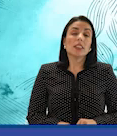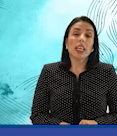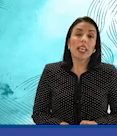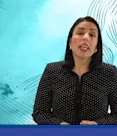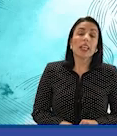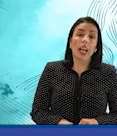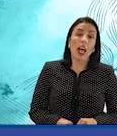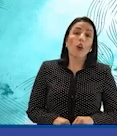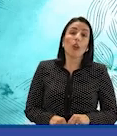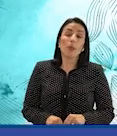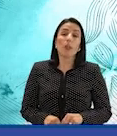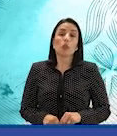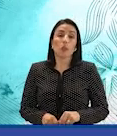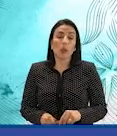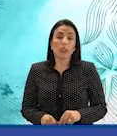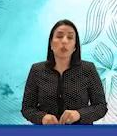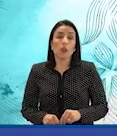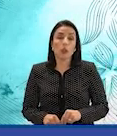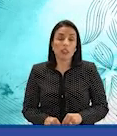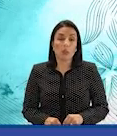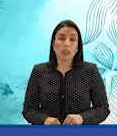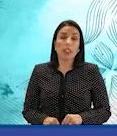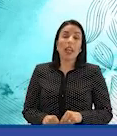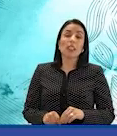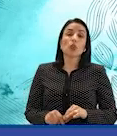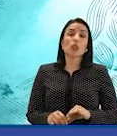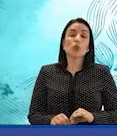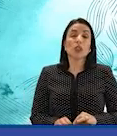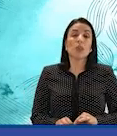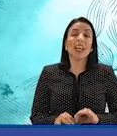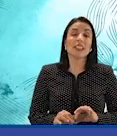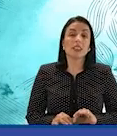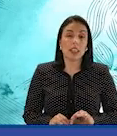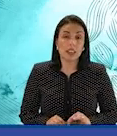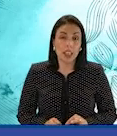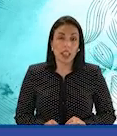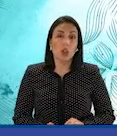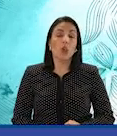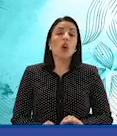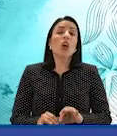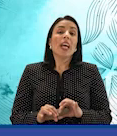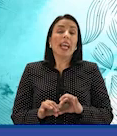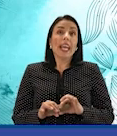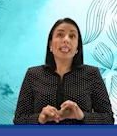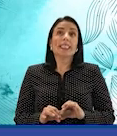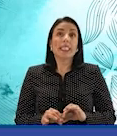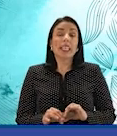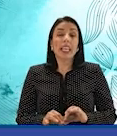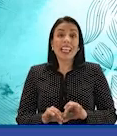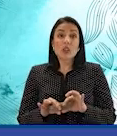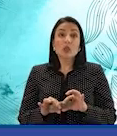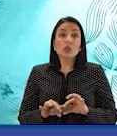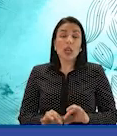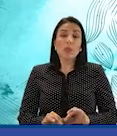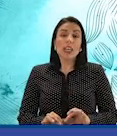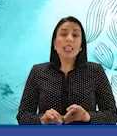del encargado de presupuesto de la municipalidad, esto es un tema estratégico. Es un tema